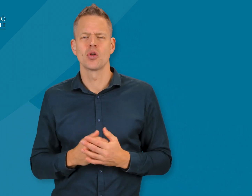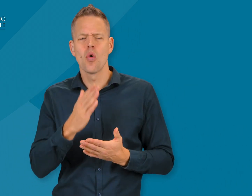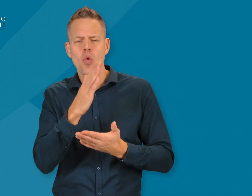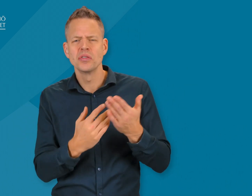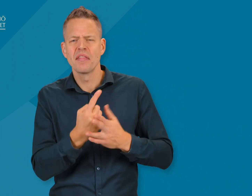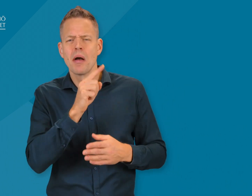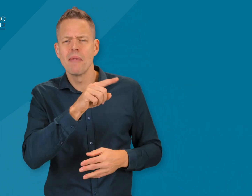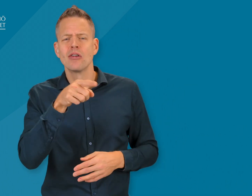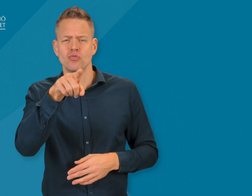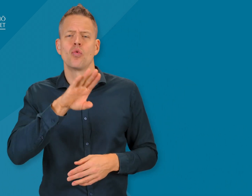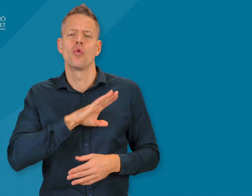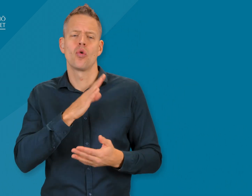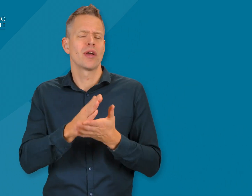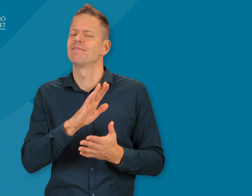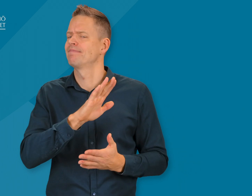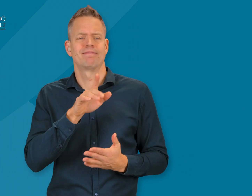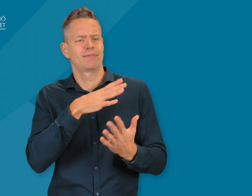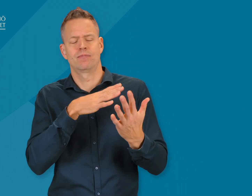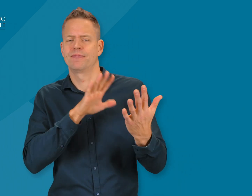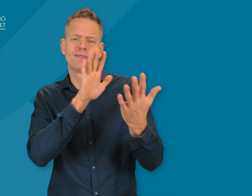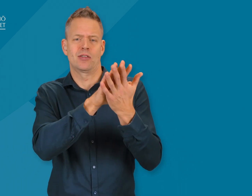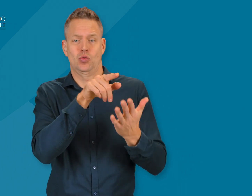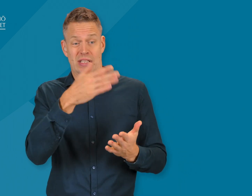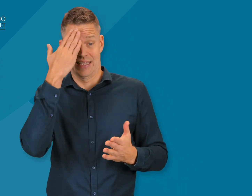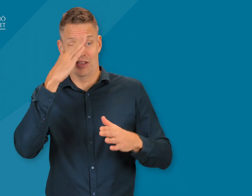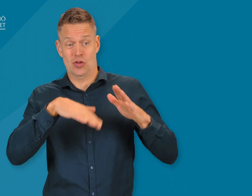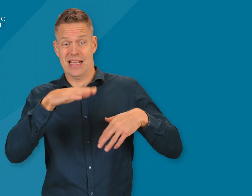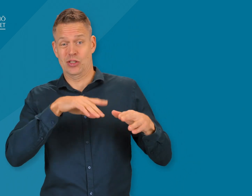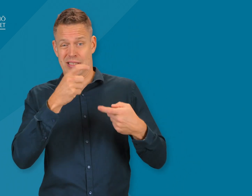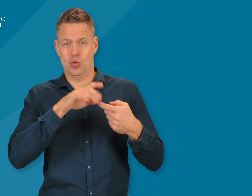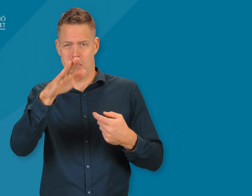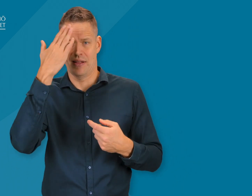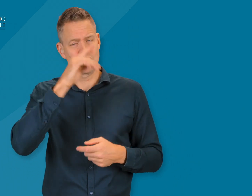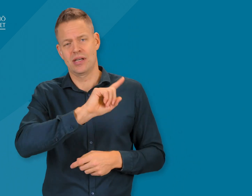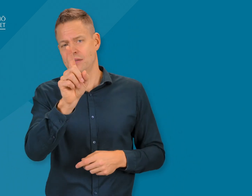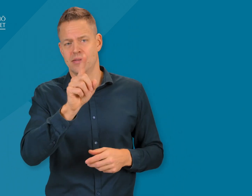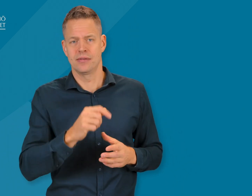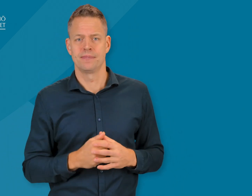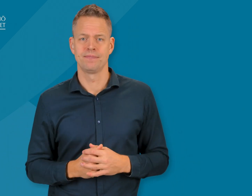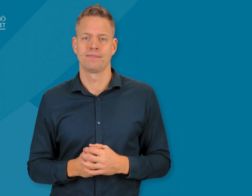Joissakin tapauksissa sinulla on oikeus vastustaa henkilötietojesi käsittelyä.